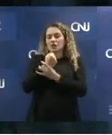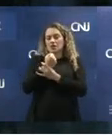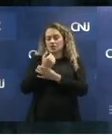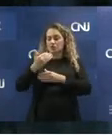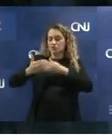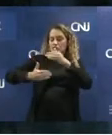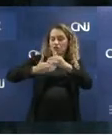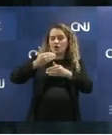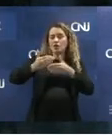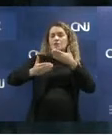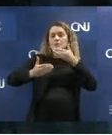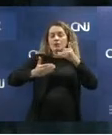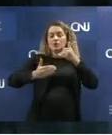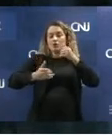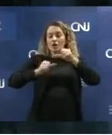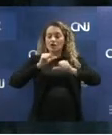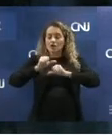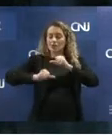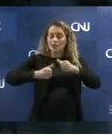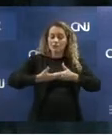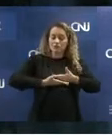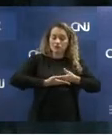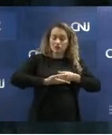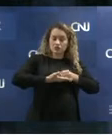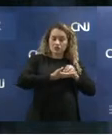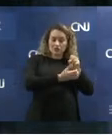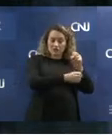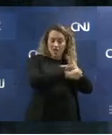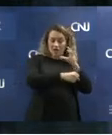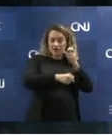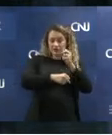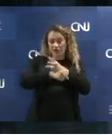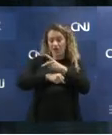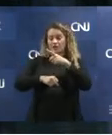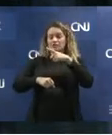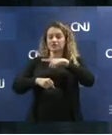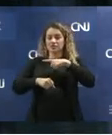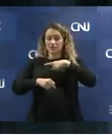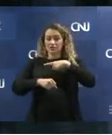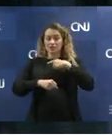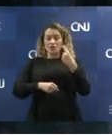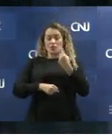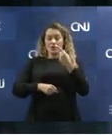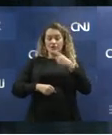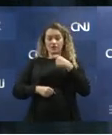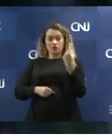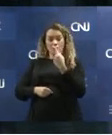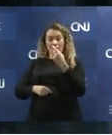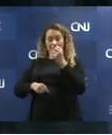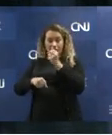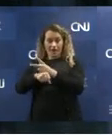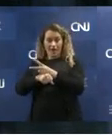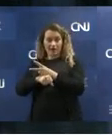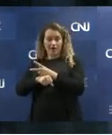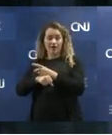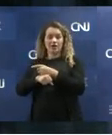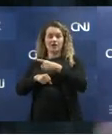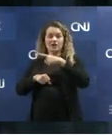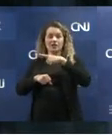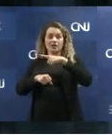na distribuição das vagas ímpares, de modo que, uma vez tendo a última vaga sido direcionada a OAB,